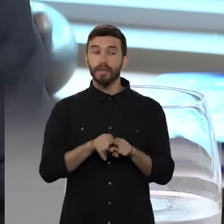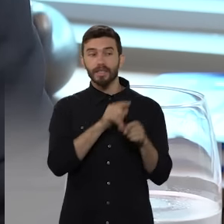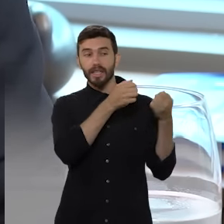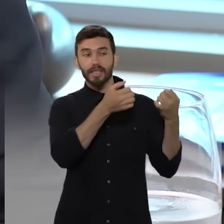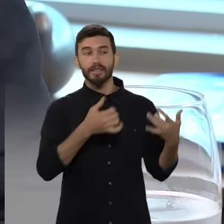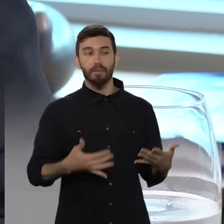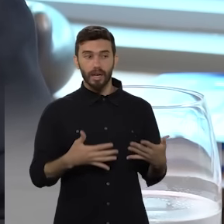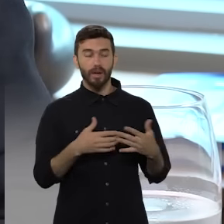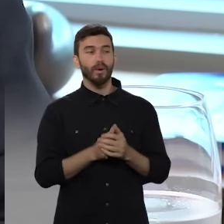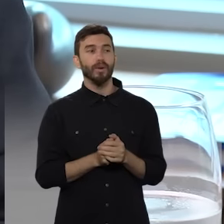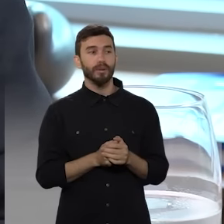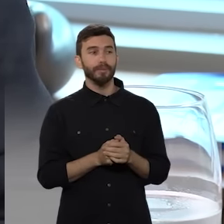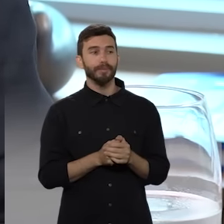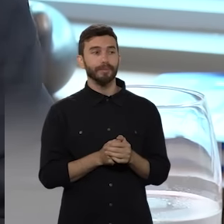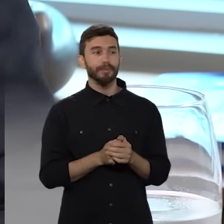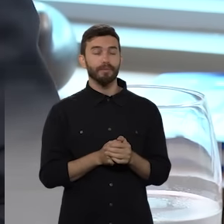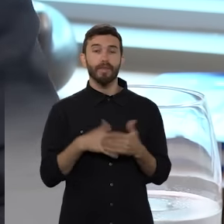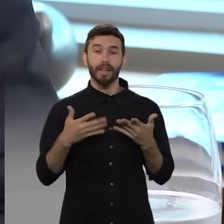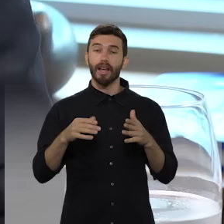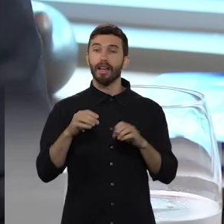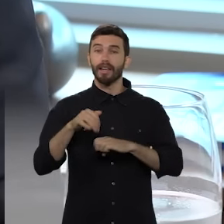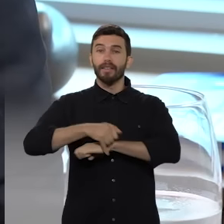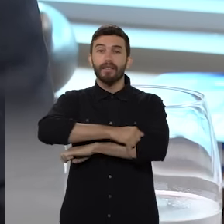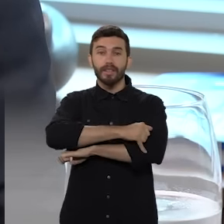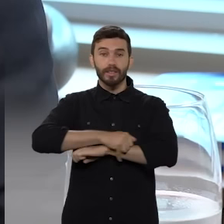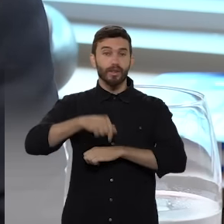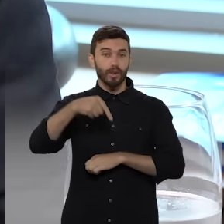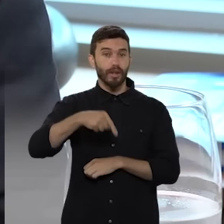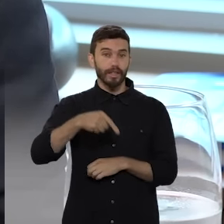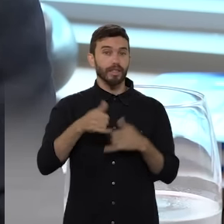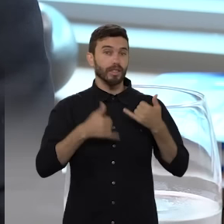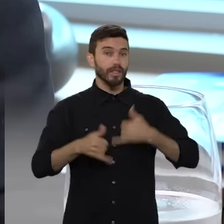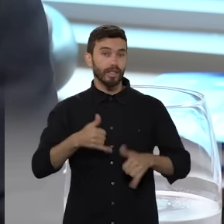pouquinho sobre a situação da infraestrutura de energia no Brasil que você vem atendendo.